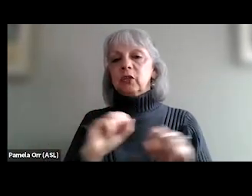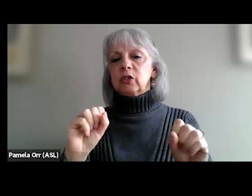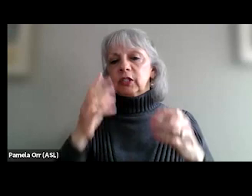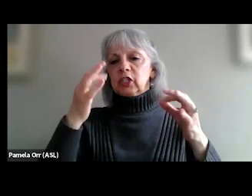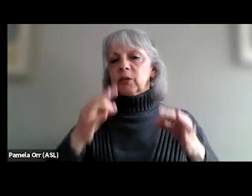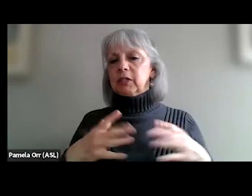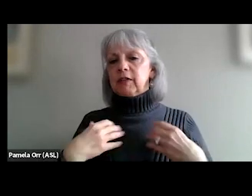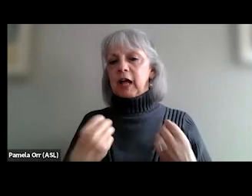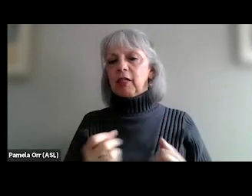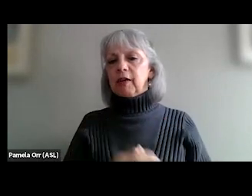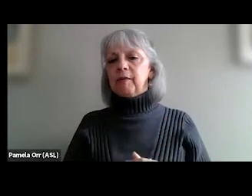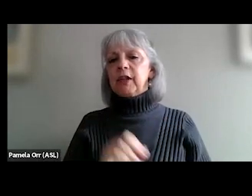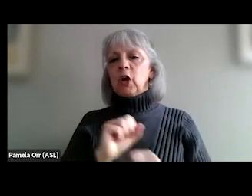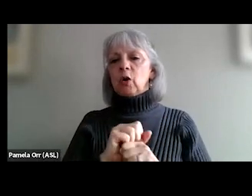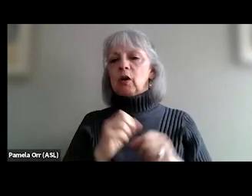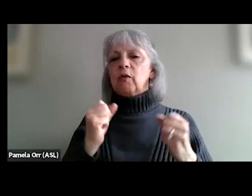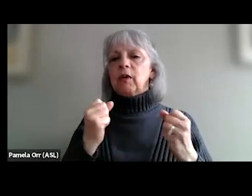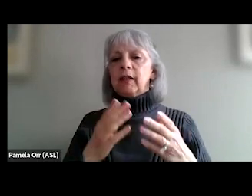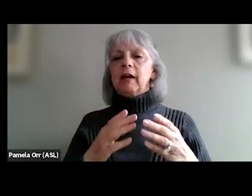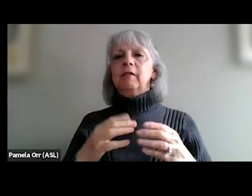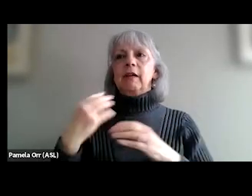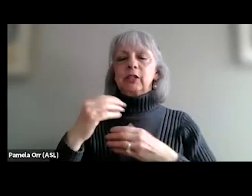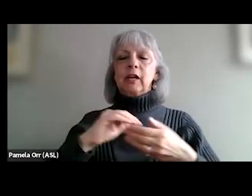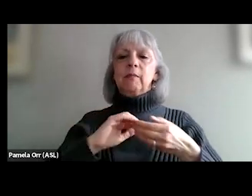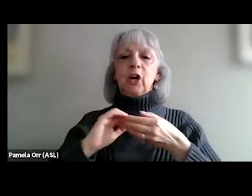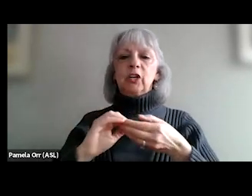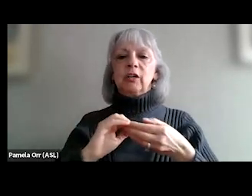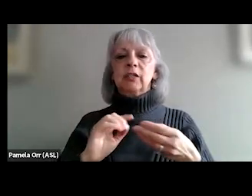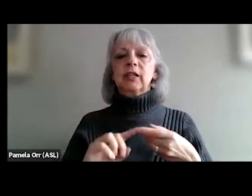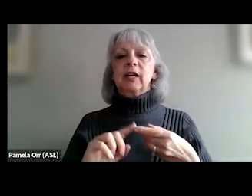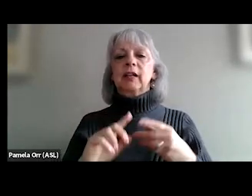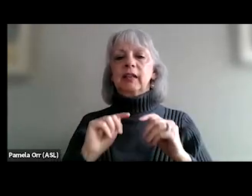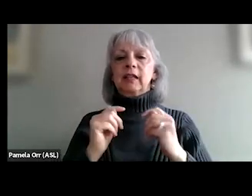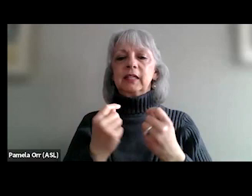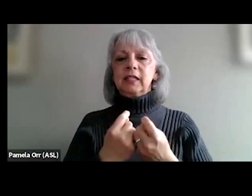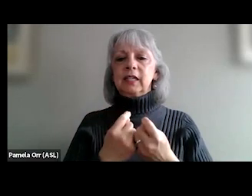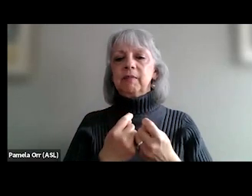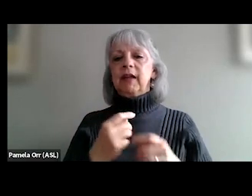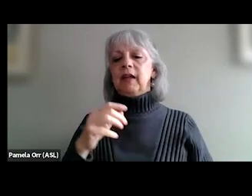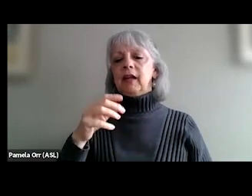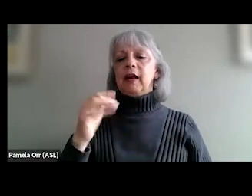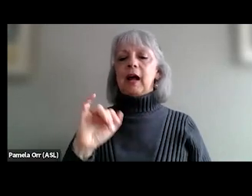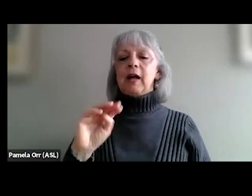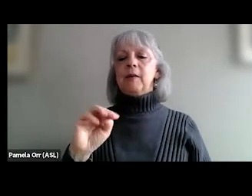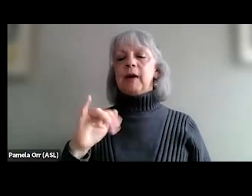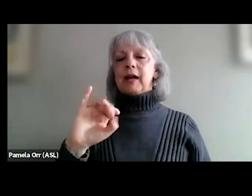Trabajamos estrechamente con muchos socios externos como T, UMSL-MIMH, que brindan gran cantidad de naloxona